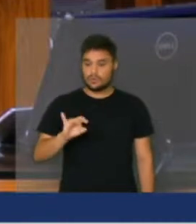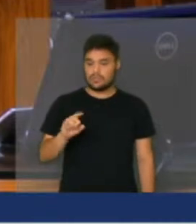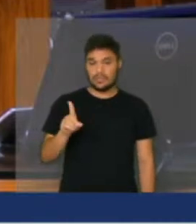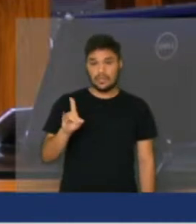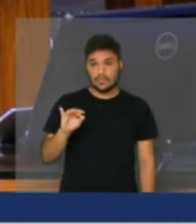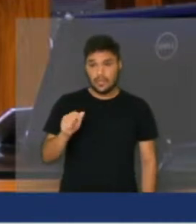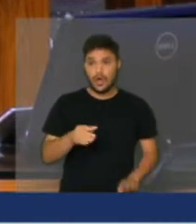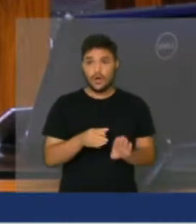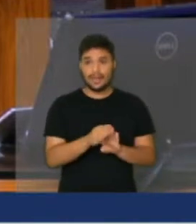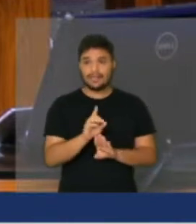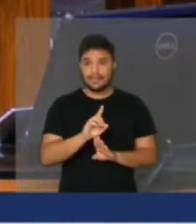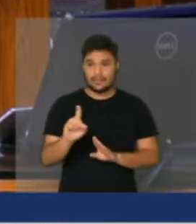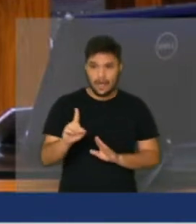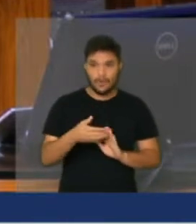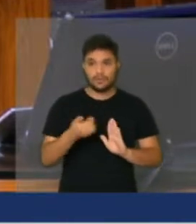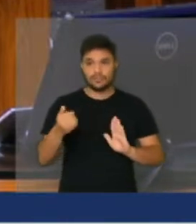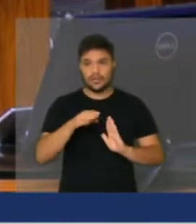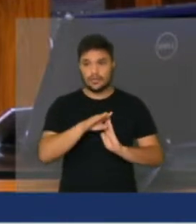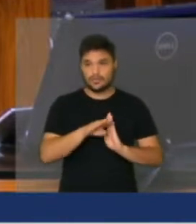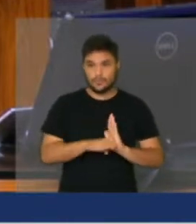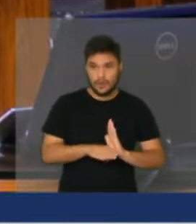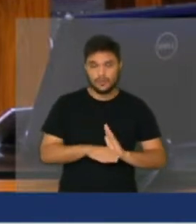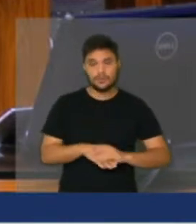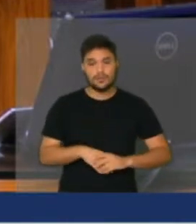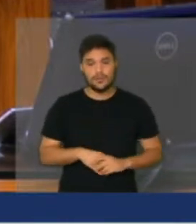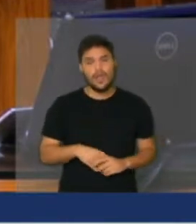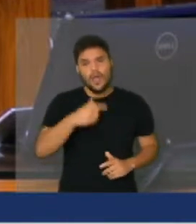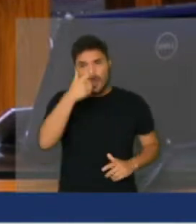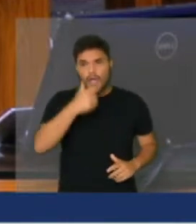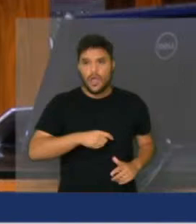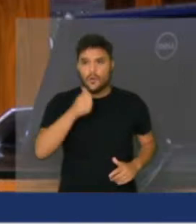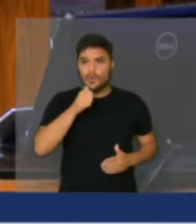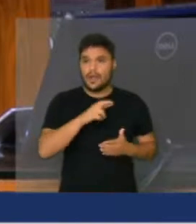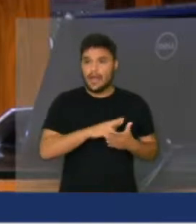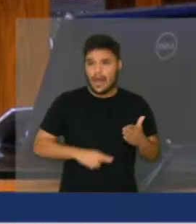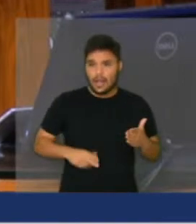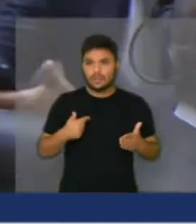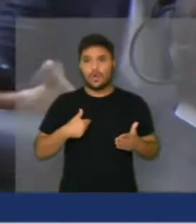DEIXAR CLARO PARA QUE A GENTE POSSA SENSIBILIZAR... SENSIBILIZAR TODOS OS